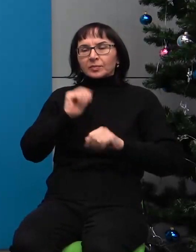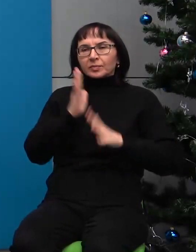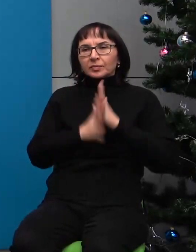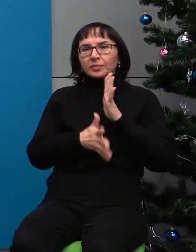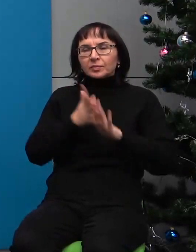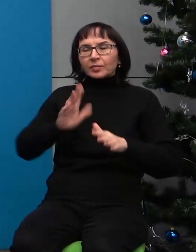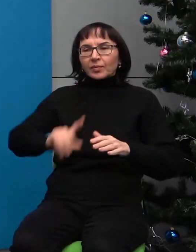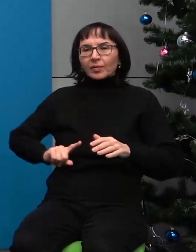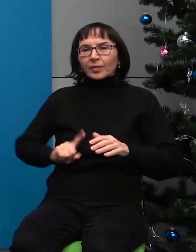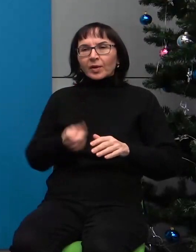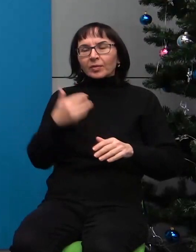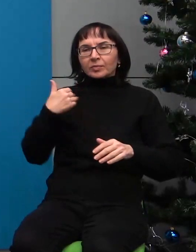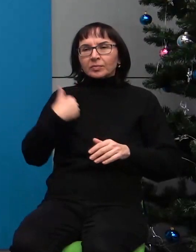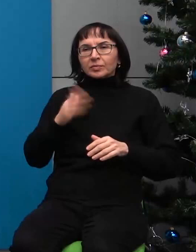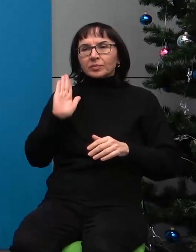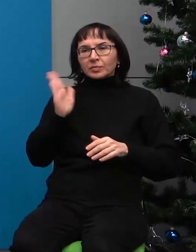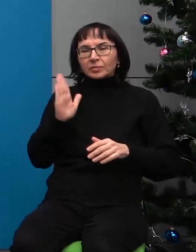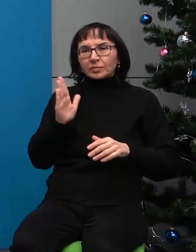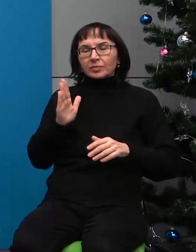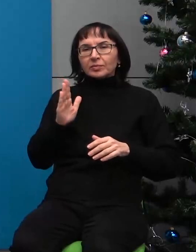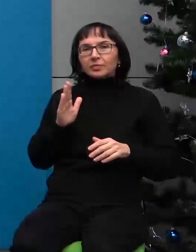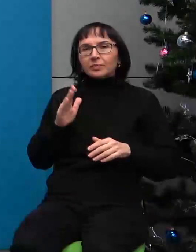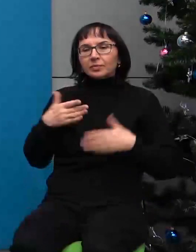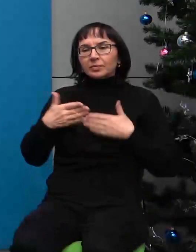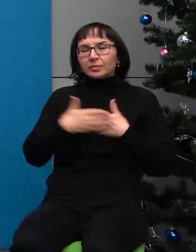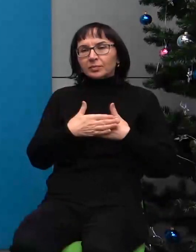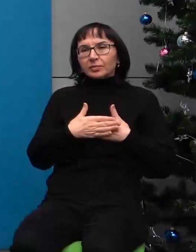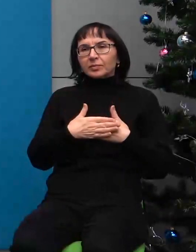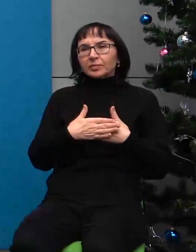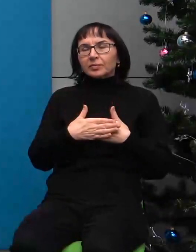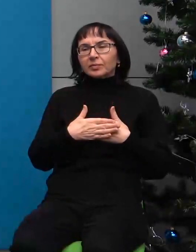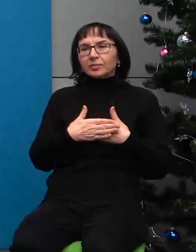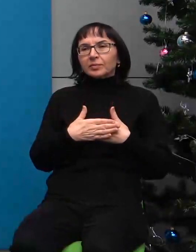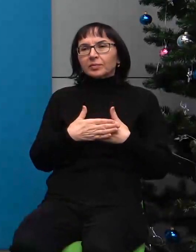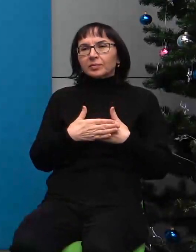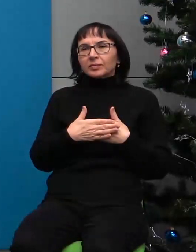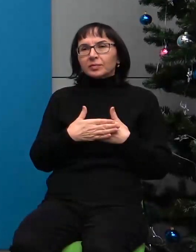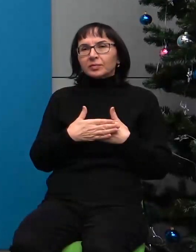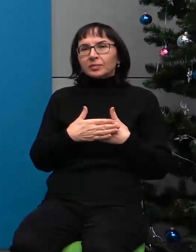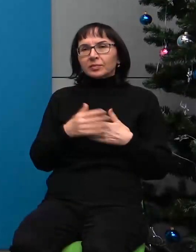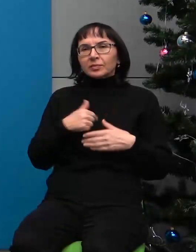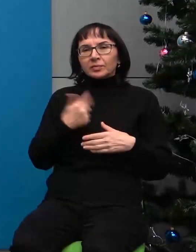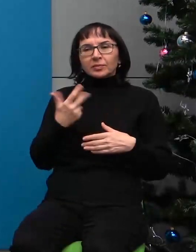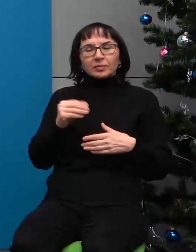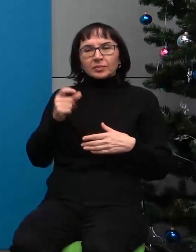a potem się z nim ożenił. Mam mówić dalej? Ja tego nie wymyśliłem, po prostu tak było.